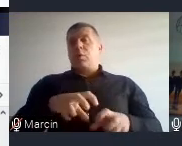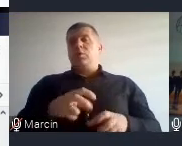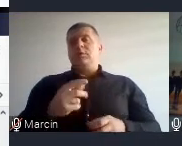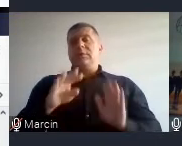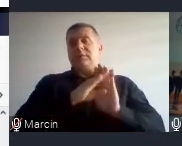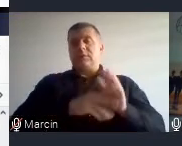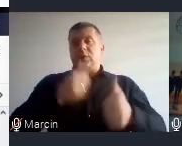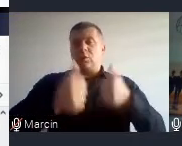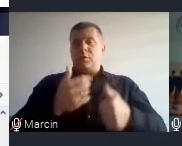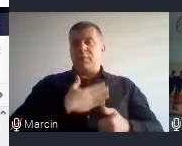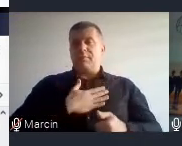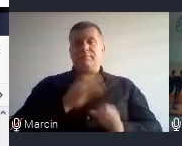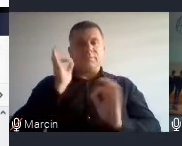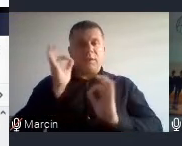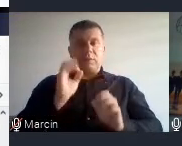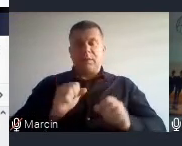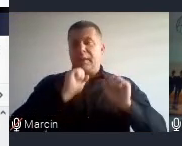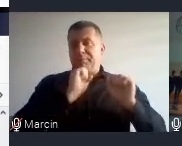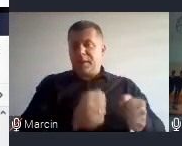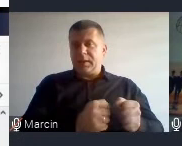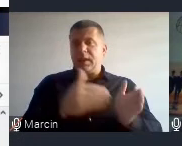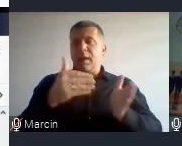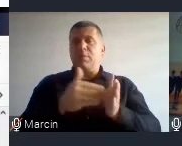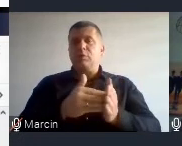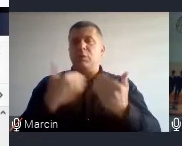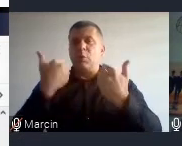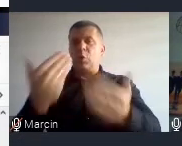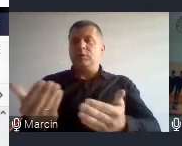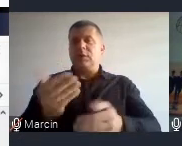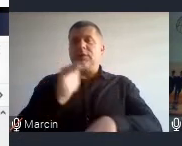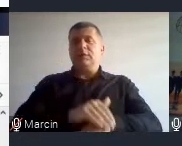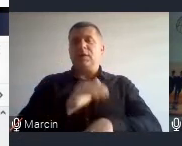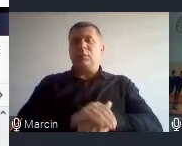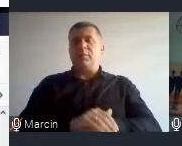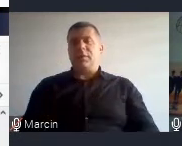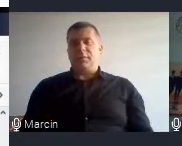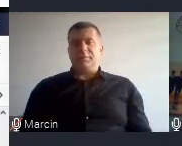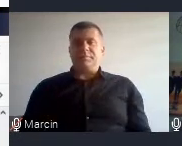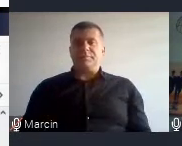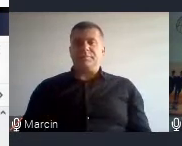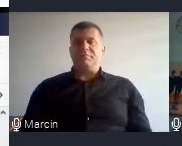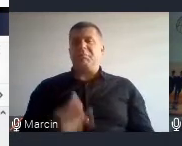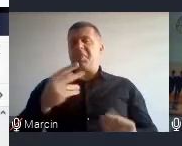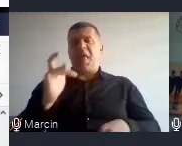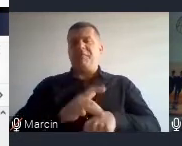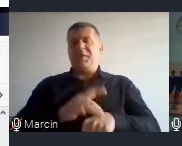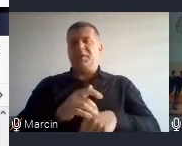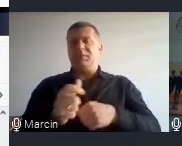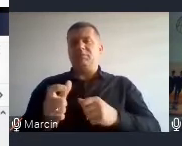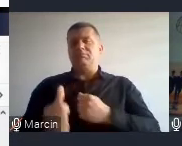to mamy tutaj te przesłanki: pilna potrzeba udzielenia zamówienia, która nie wynika z przyczyn po stronie zamawiającego